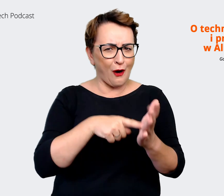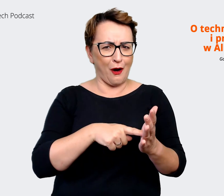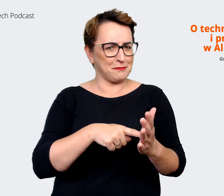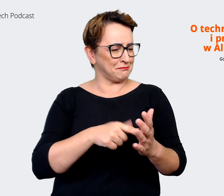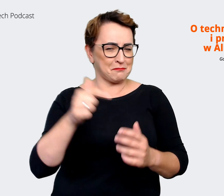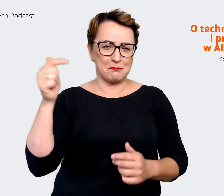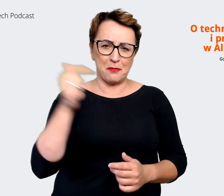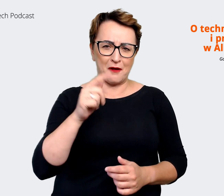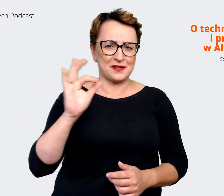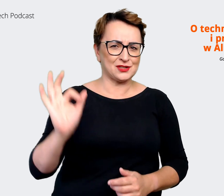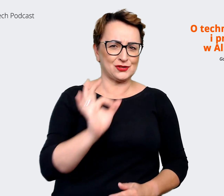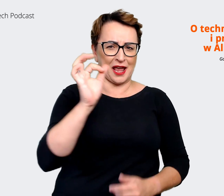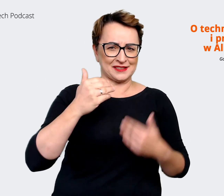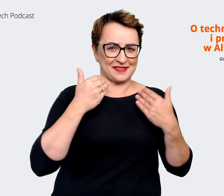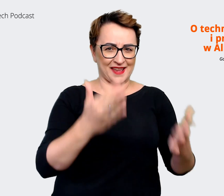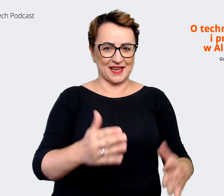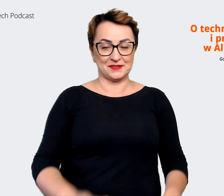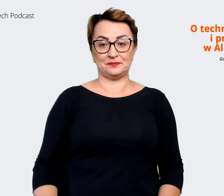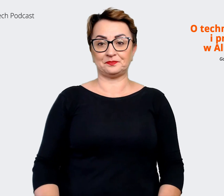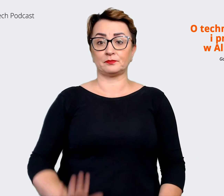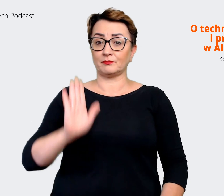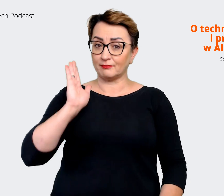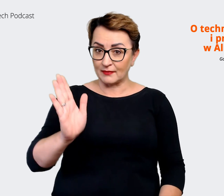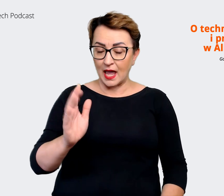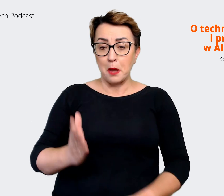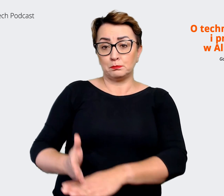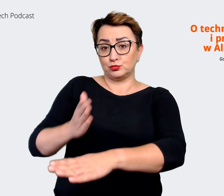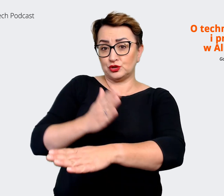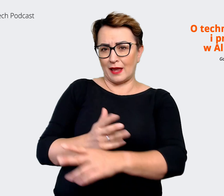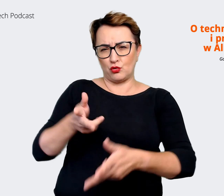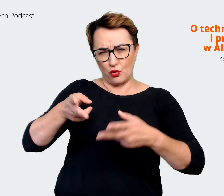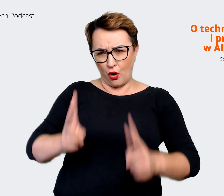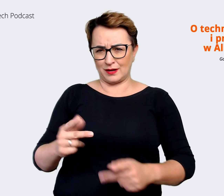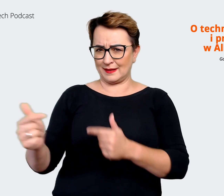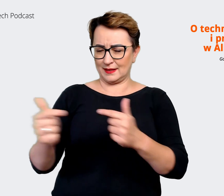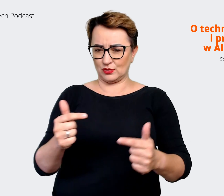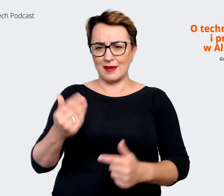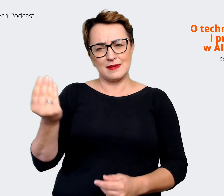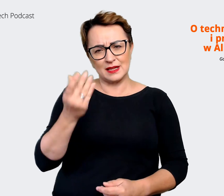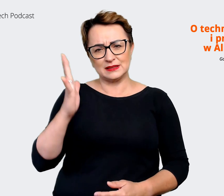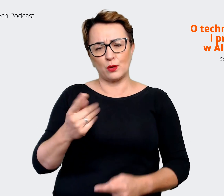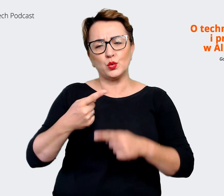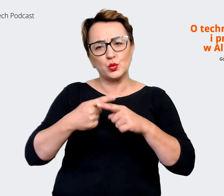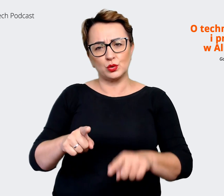też powinien mieć szansę. Panowie, zanim przejdziemy do konkretu to jeszcze chciałem dwa